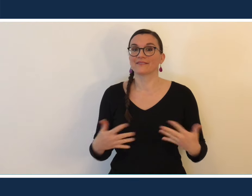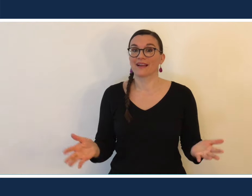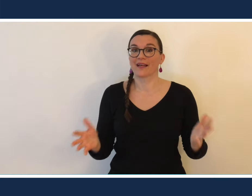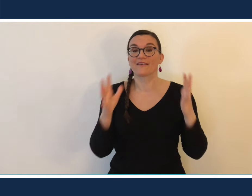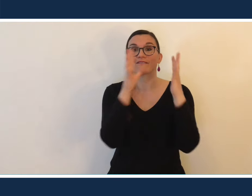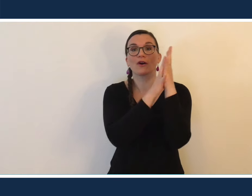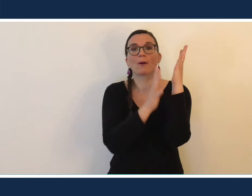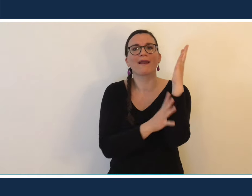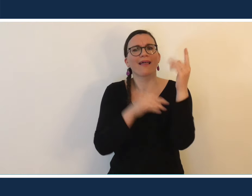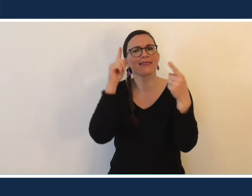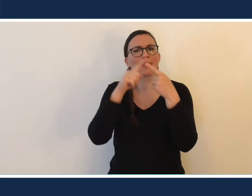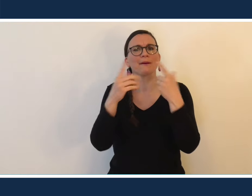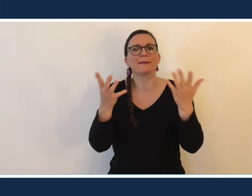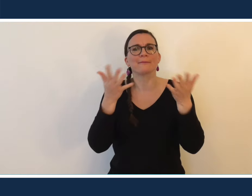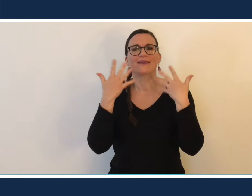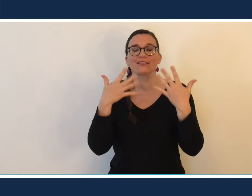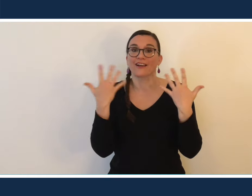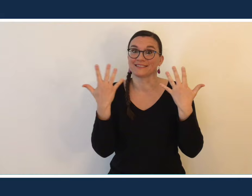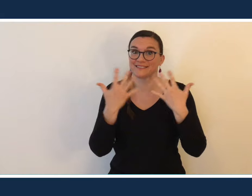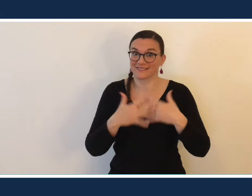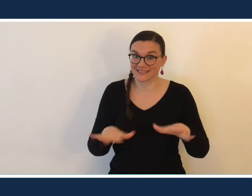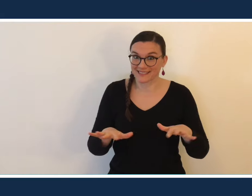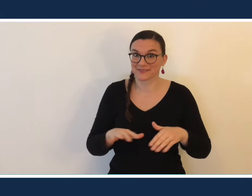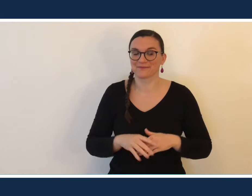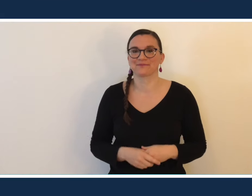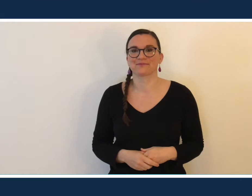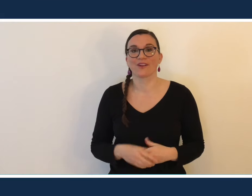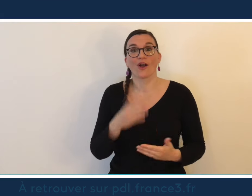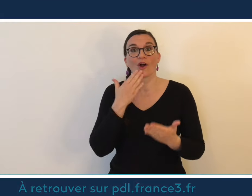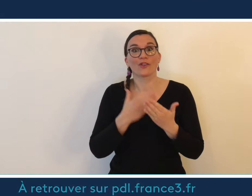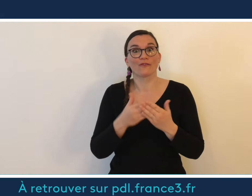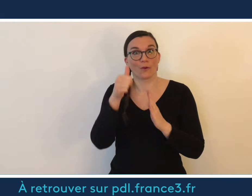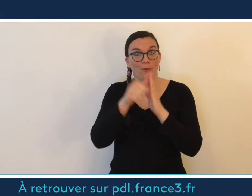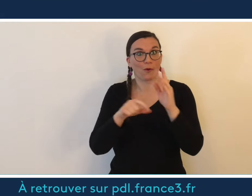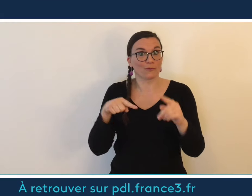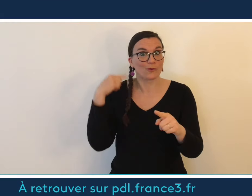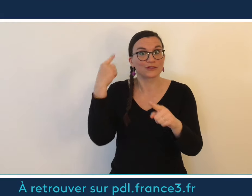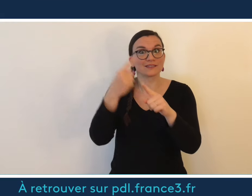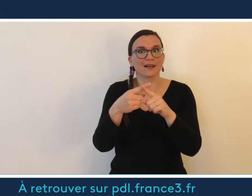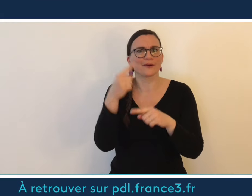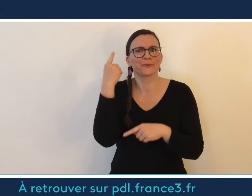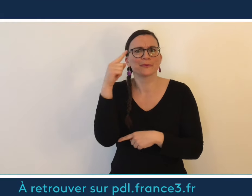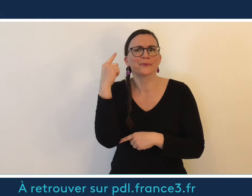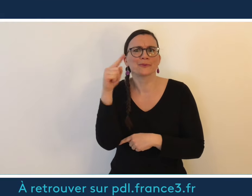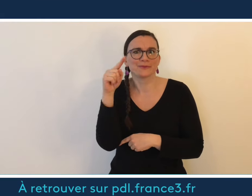Voilà c'est la fin de notre lexique printanier, Rendez-vous le mois prochain